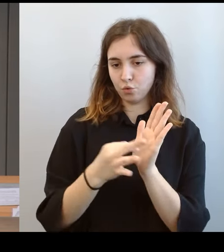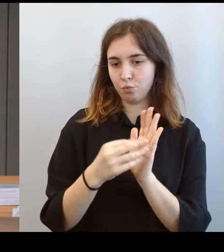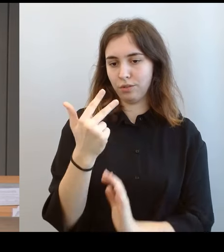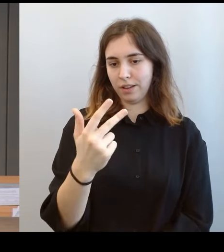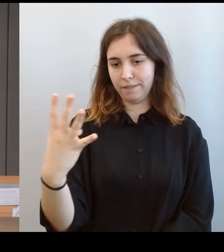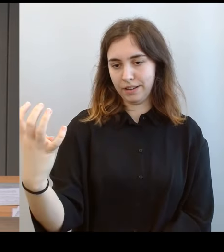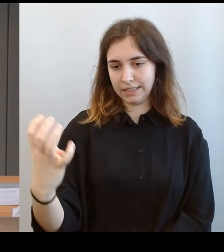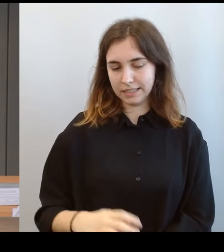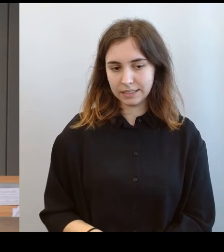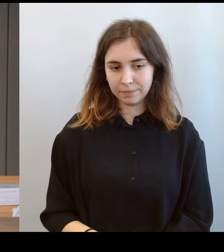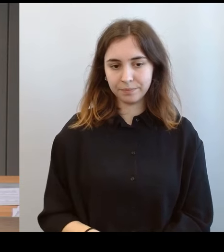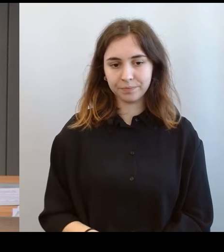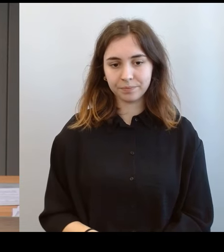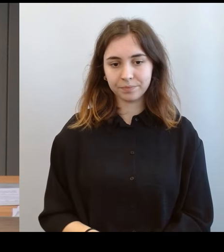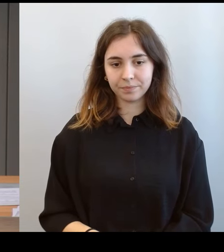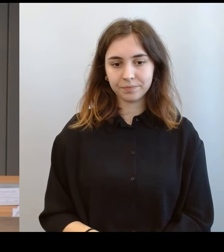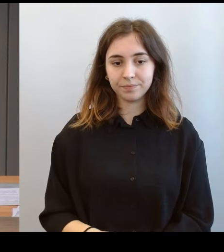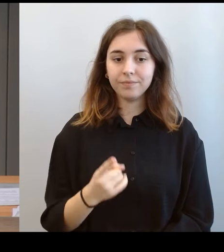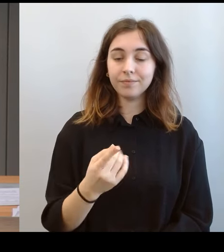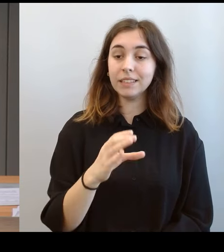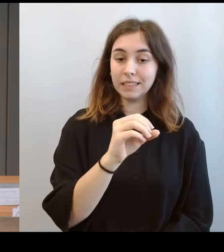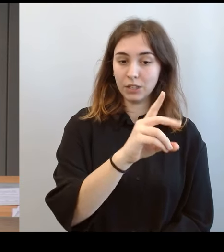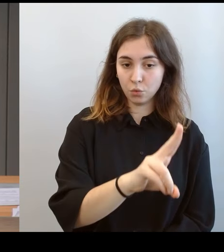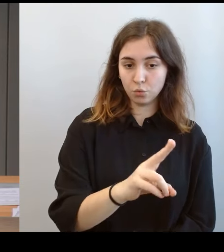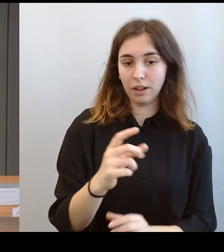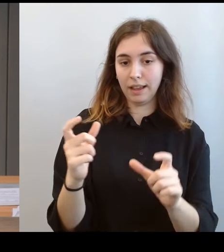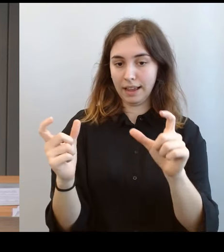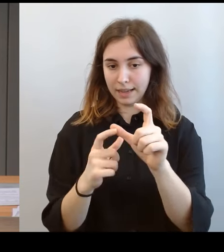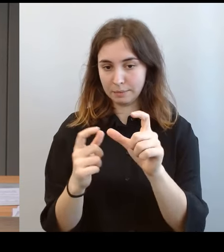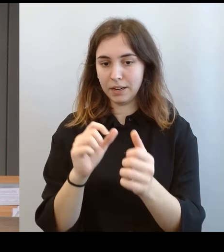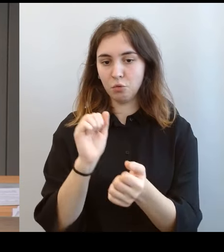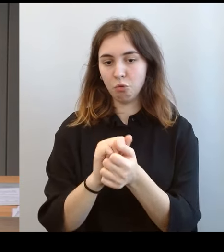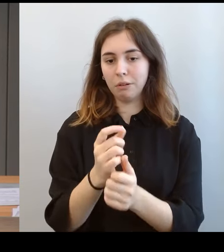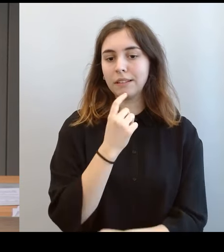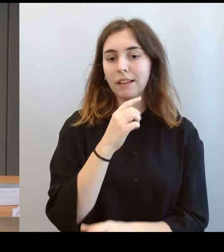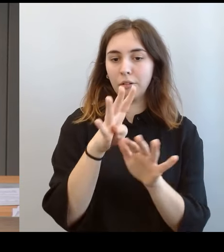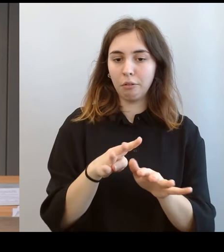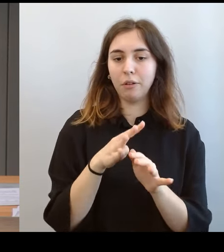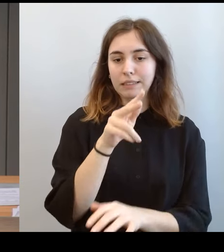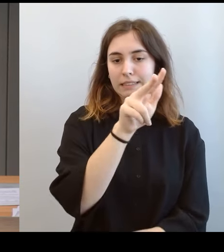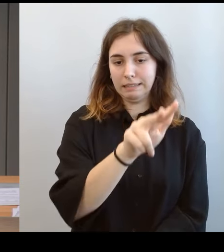und der Fraktion der SPD Drucksache 19/1368 Versorgungs und